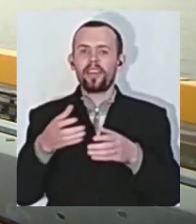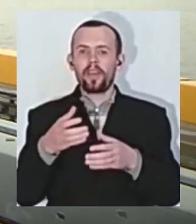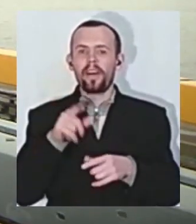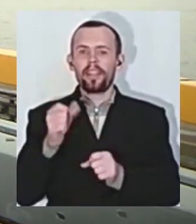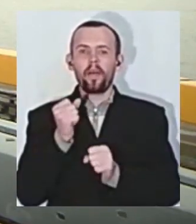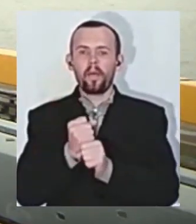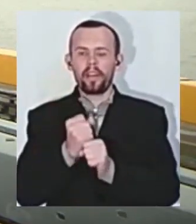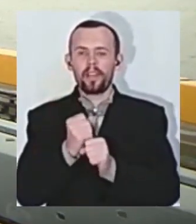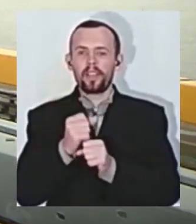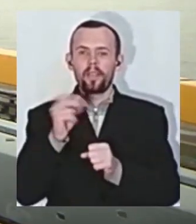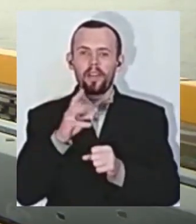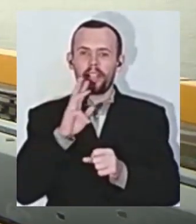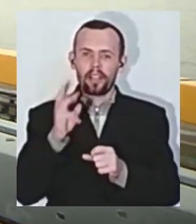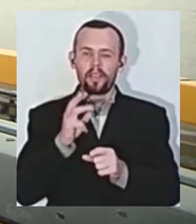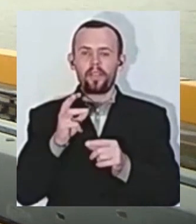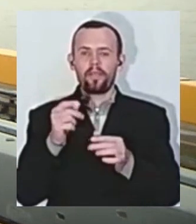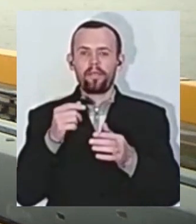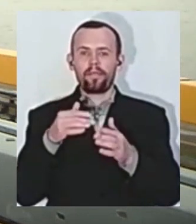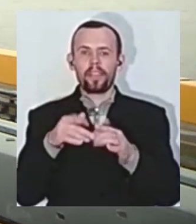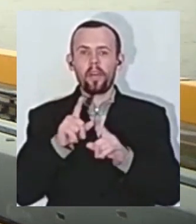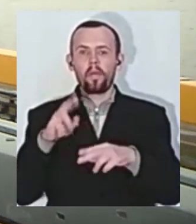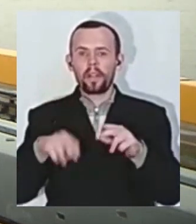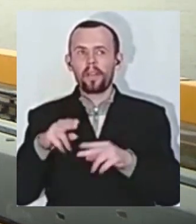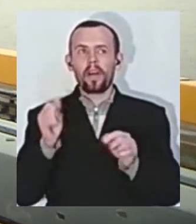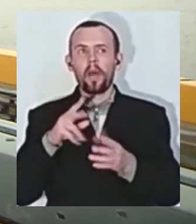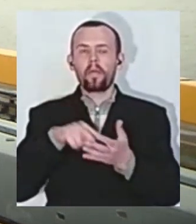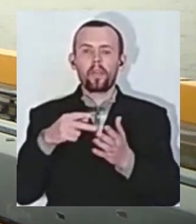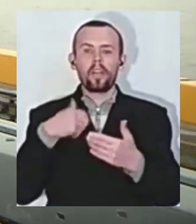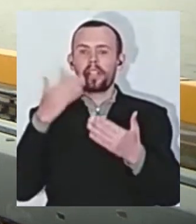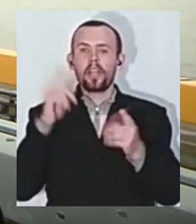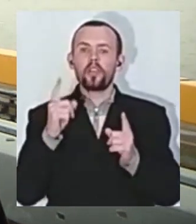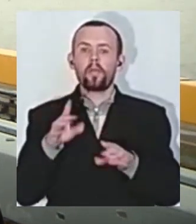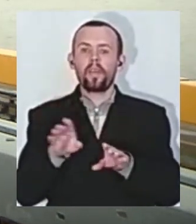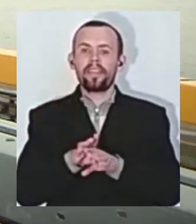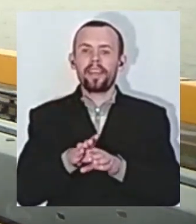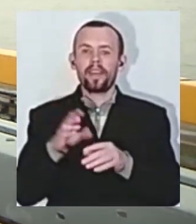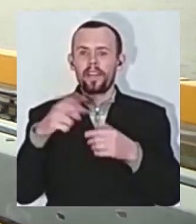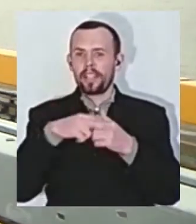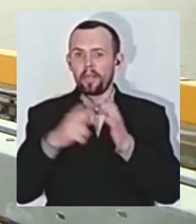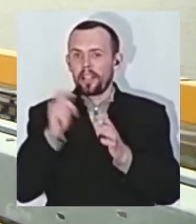За півтора року ми його й добудували. Я не знаю, чому 17 років (чи скільки?) не могли добудувати.